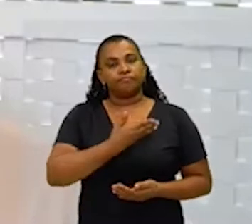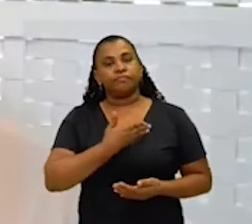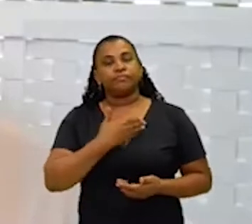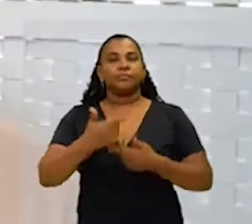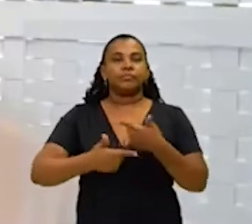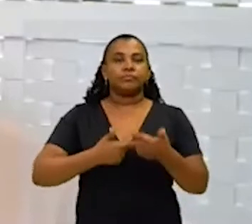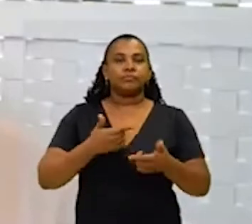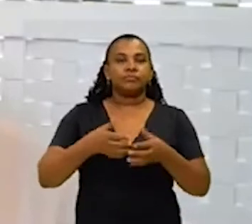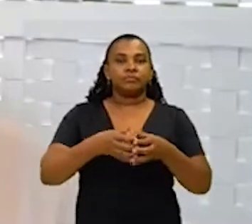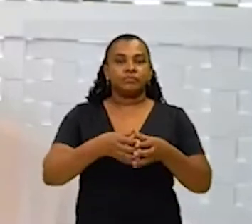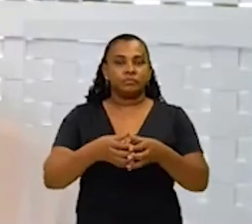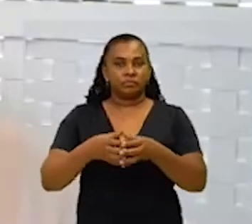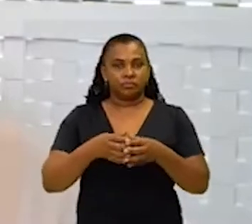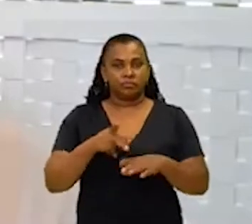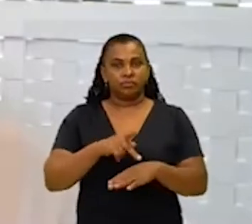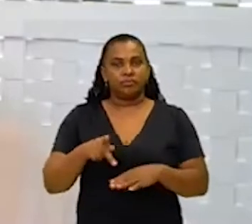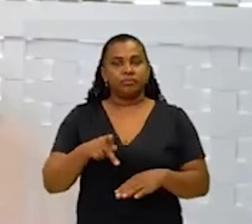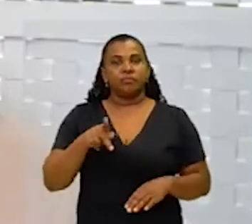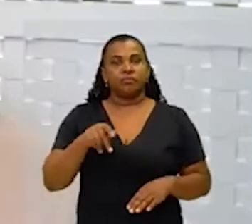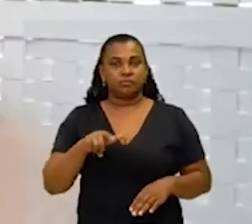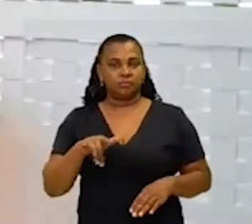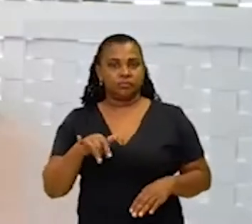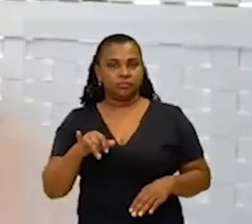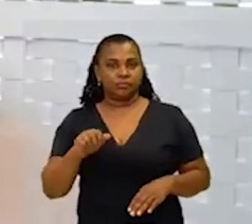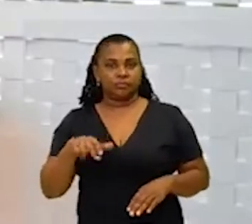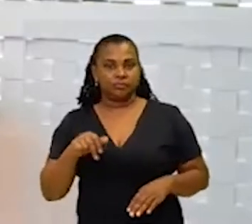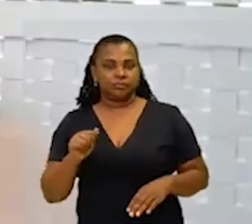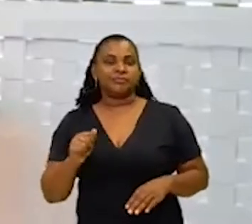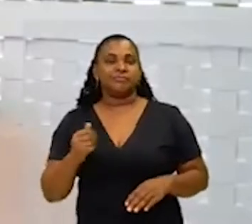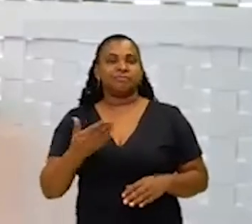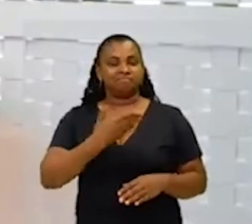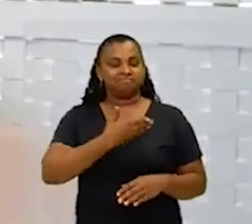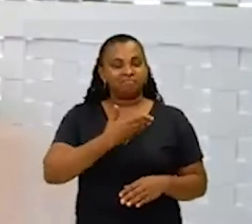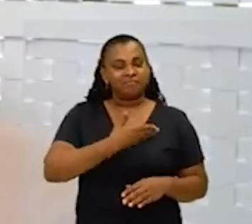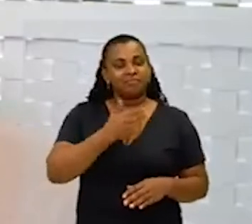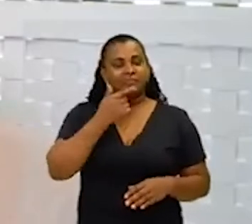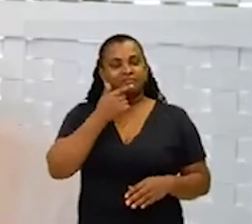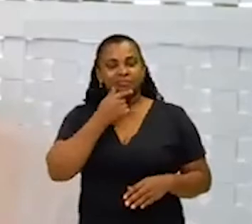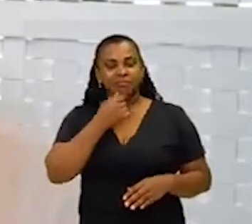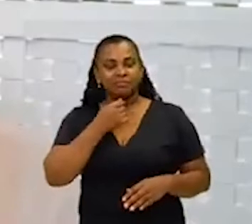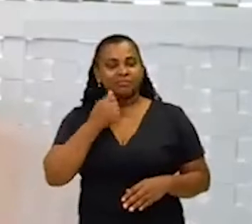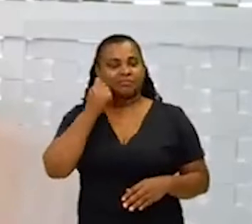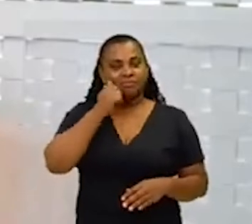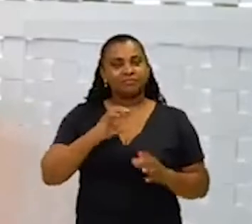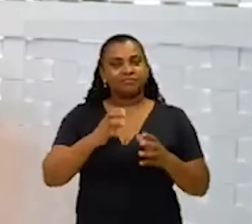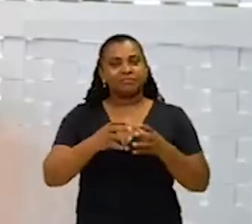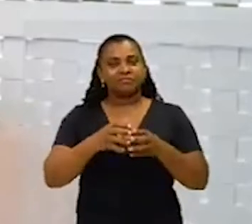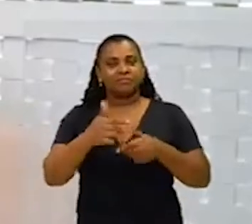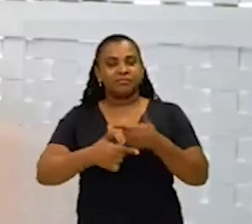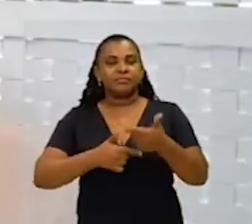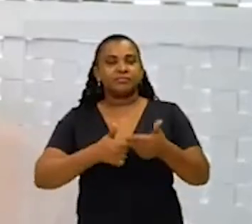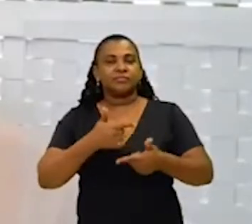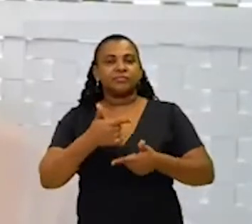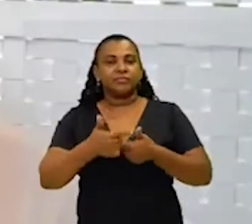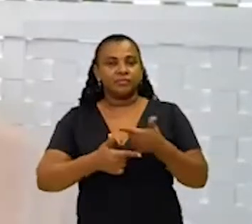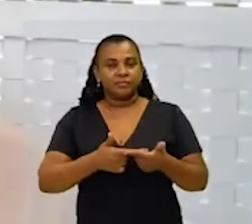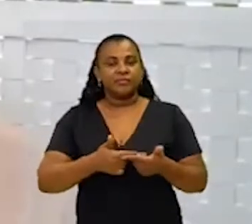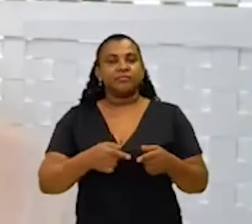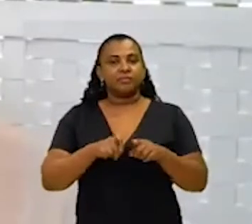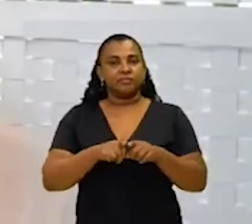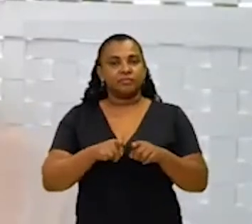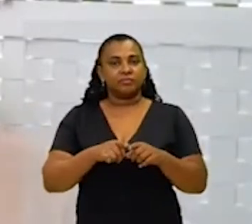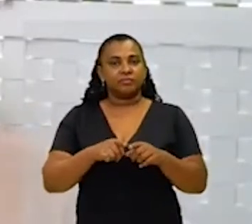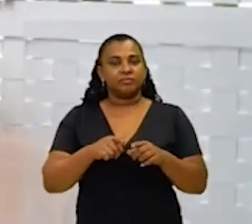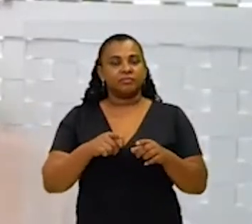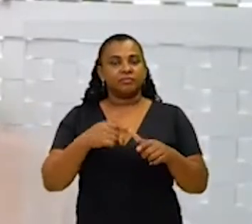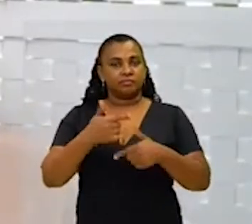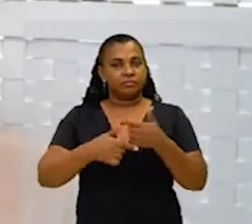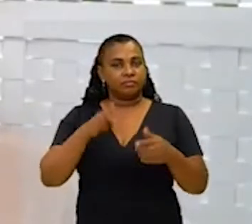o seu Poliana colegas as colegas do grupo de trabalho acadêmico junta a sistematização das